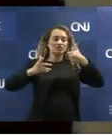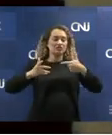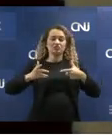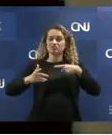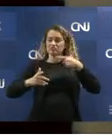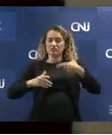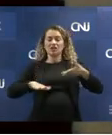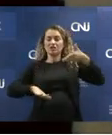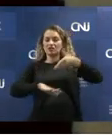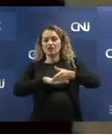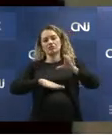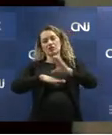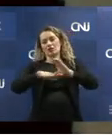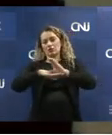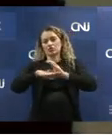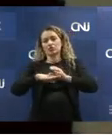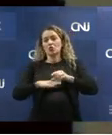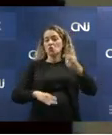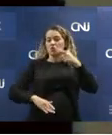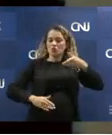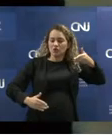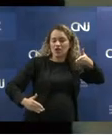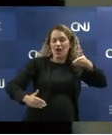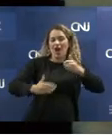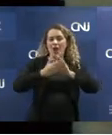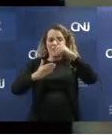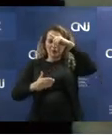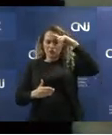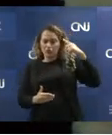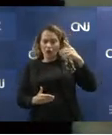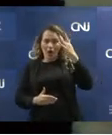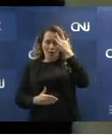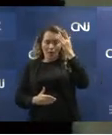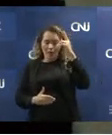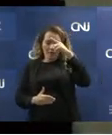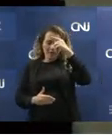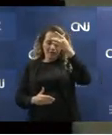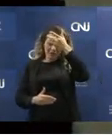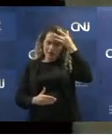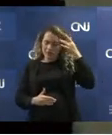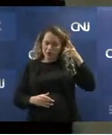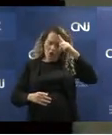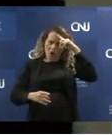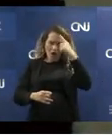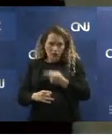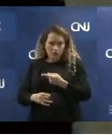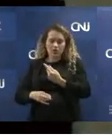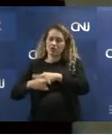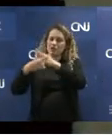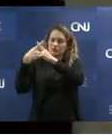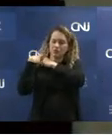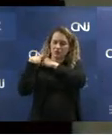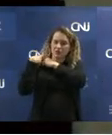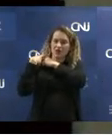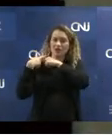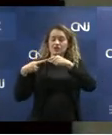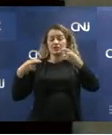Então, não há como imputar ao acusado qualquer responsável de idade em relação a essa temática.